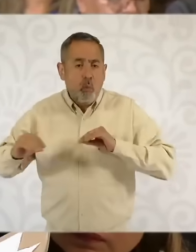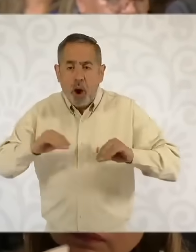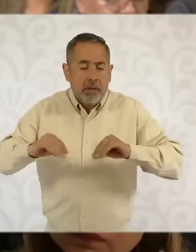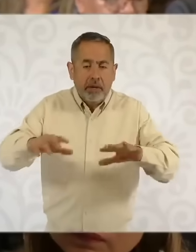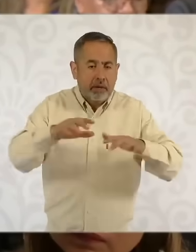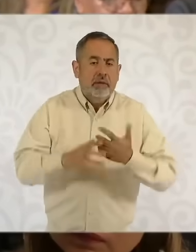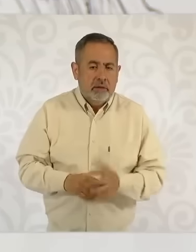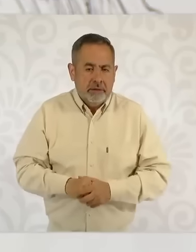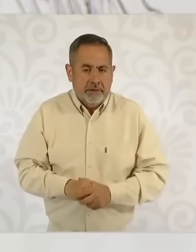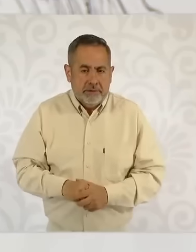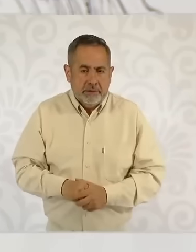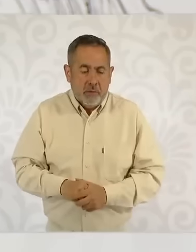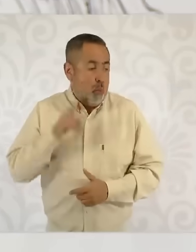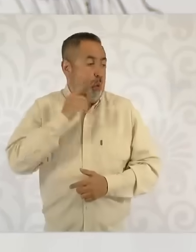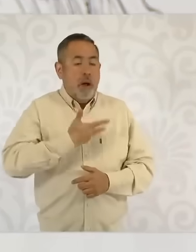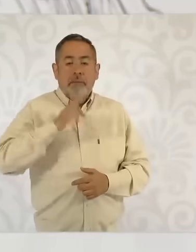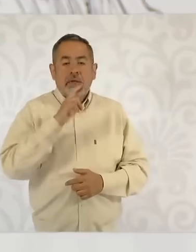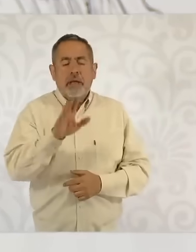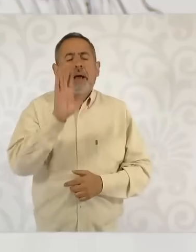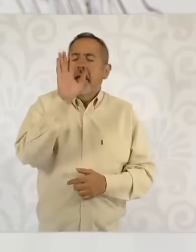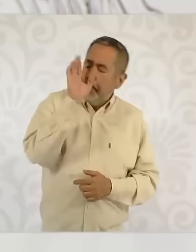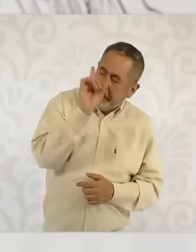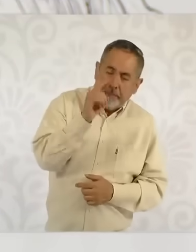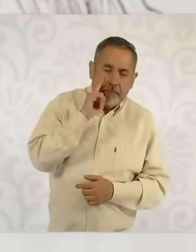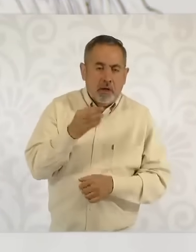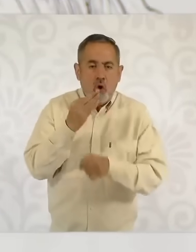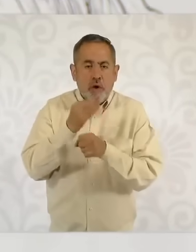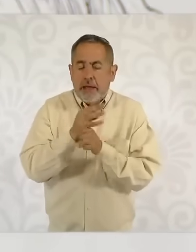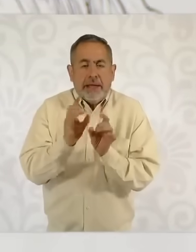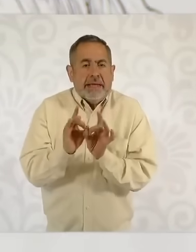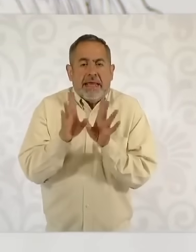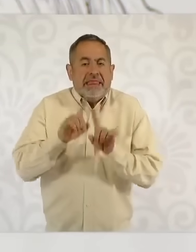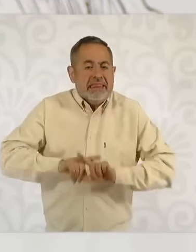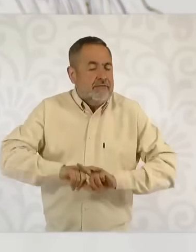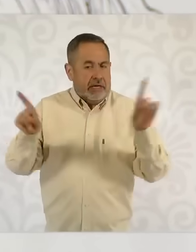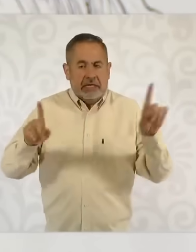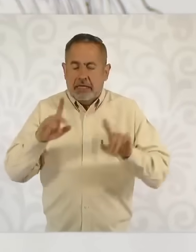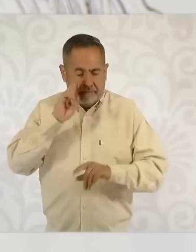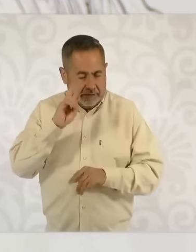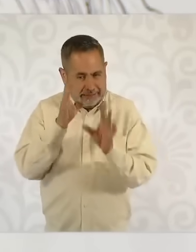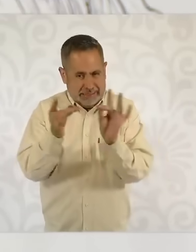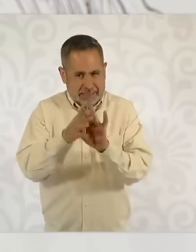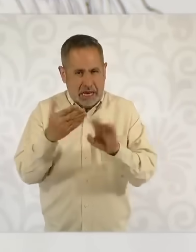muchas formas de primero estamos viviendo hoy una circunstancia muy distinta a la que vivíamos hace